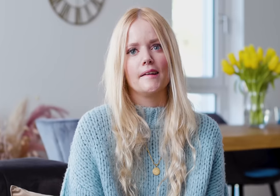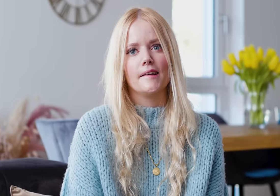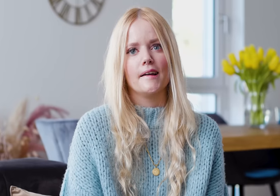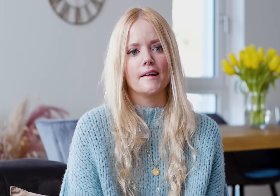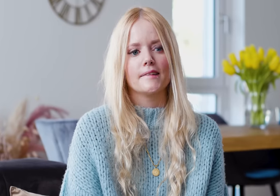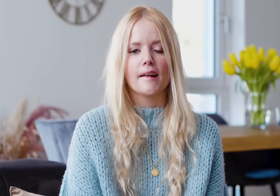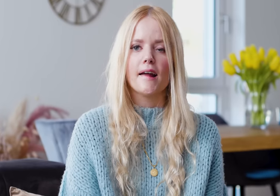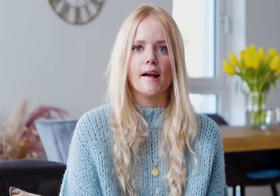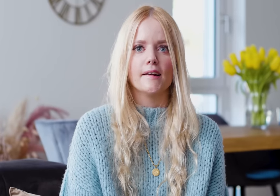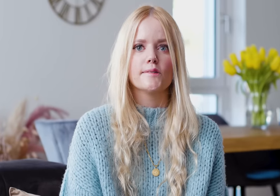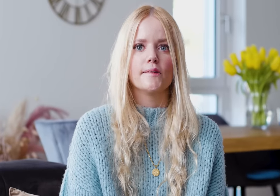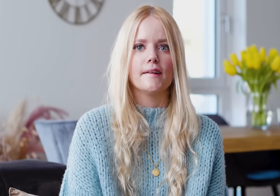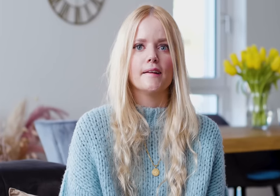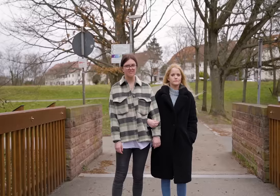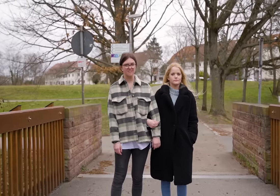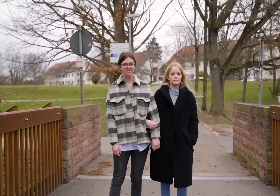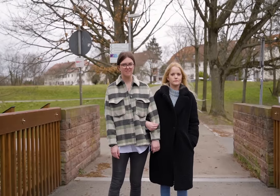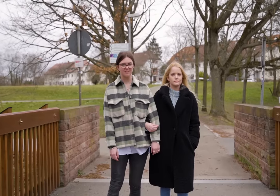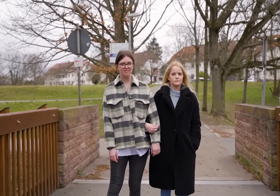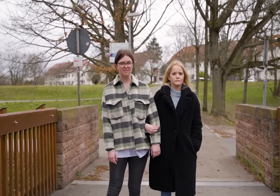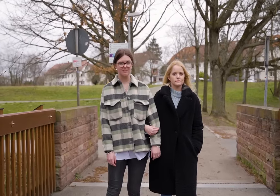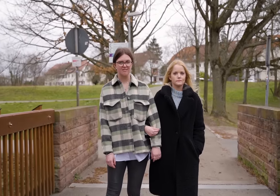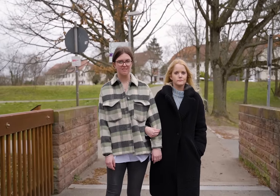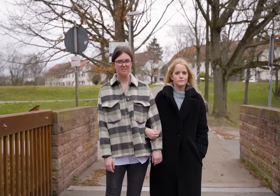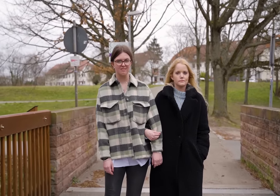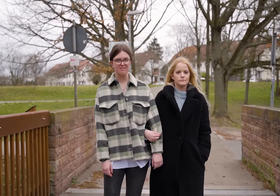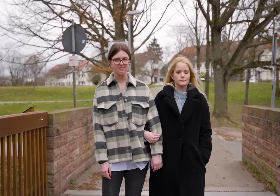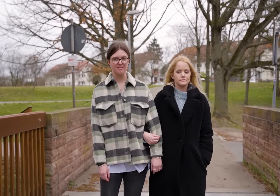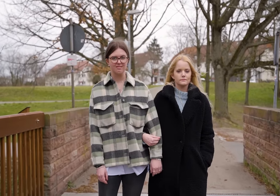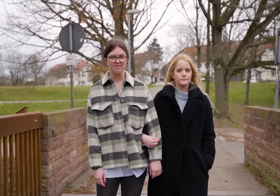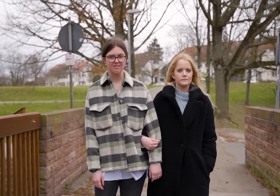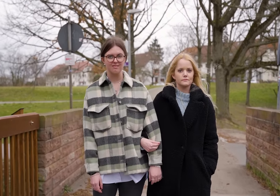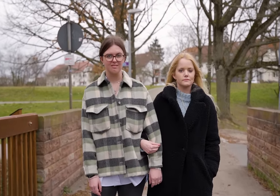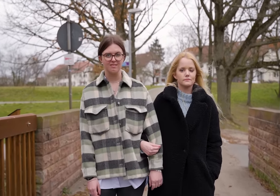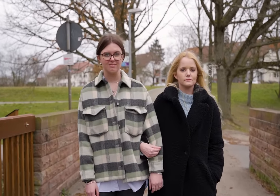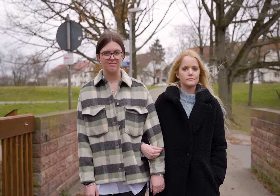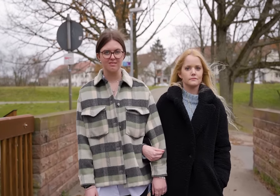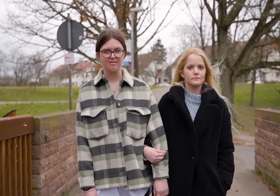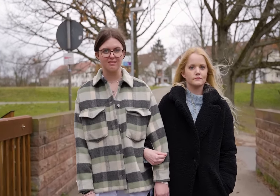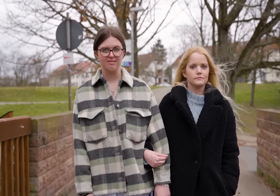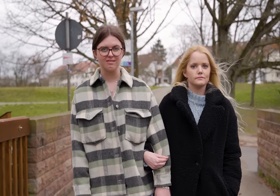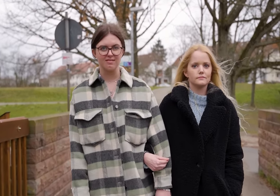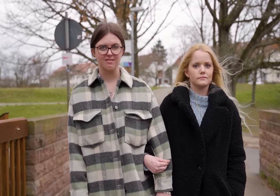die hat gesagt, die hat da so 'n junges Ding, die bekommt selbst 'n Implantat.